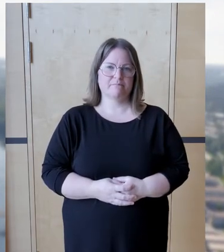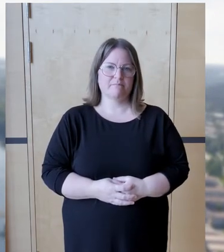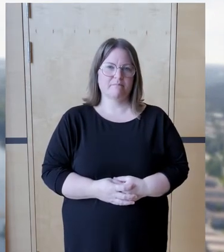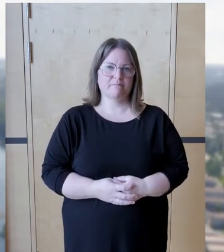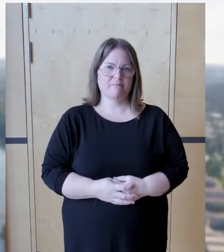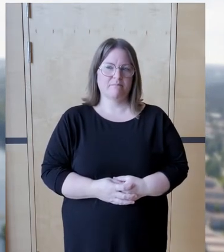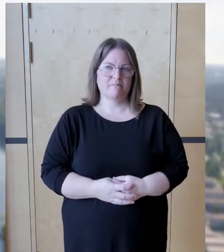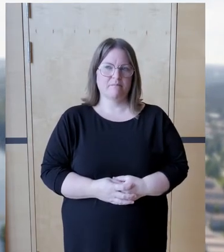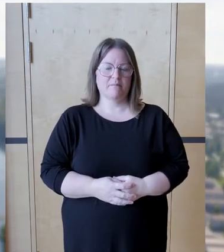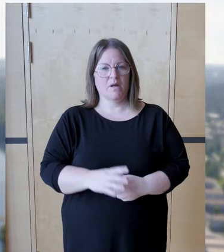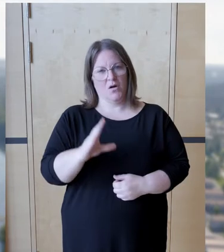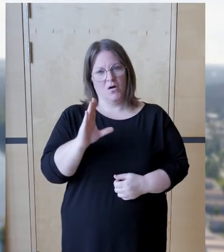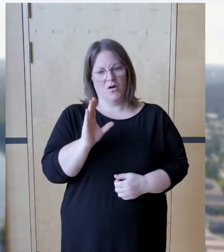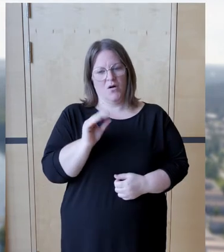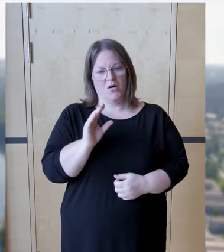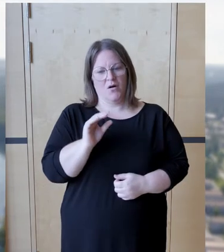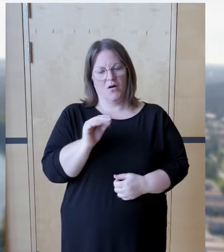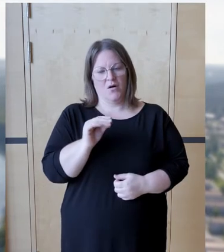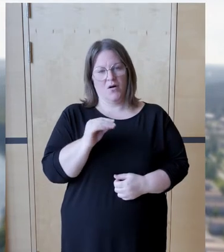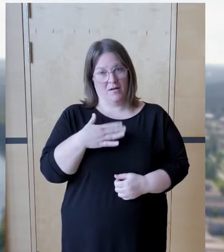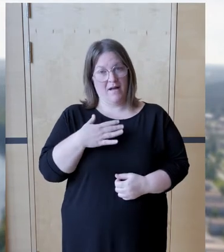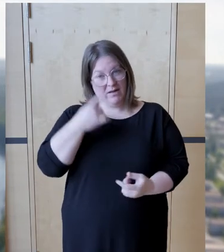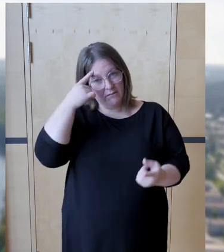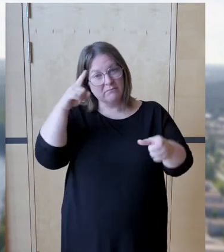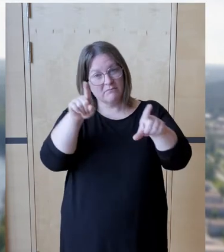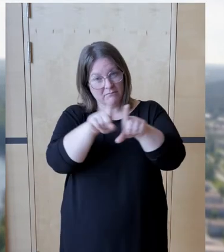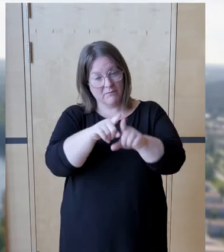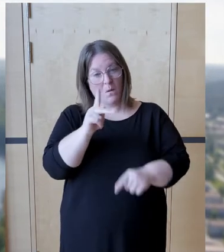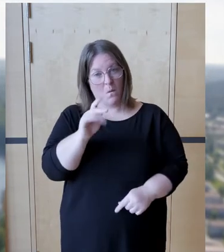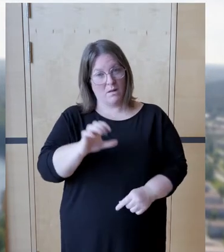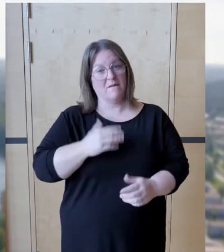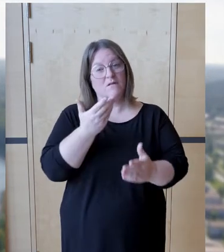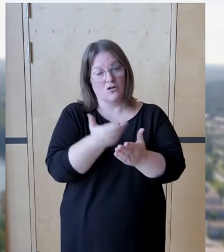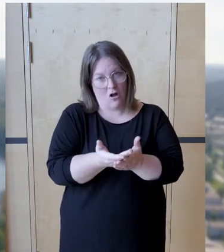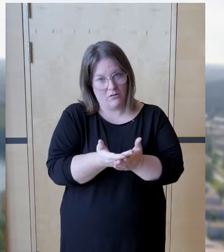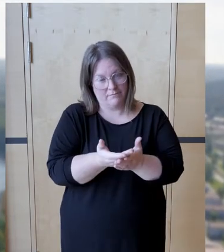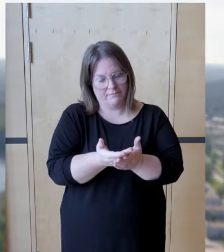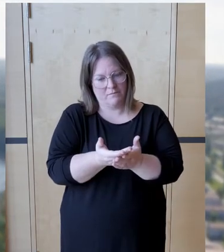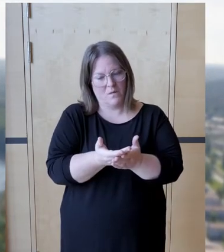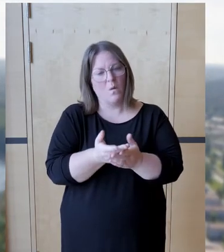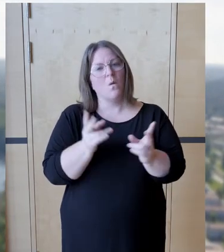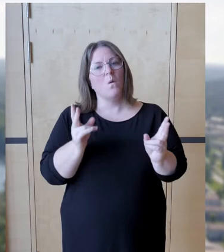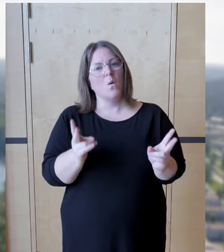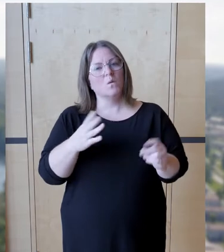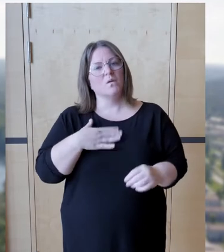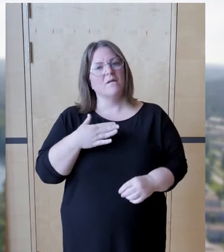Jag vill säga att jag orkar bifall till kommunstyrelsens förslag Och sen vill jag säga att göra Agera på den